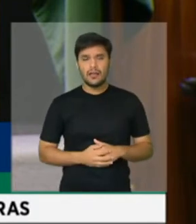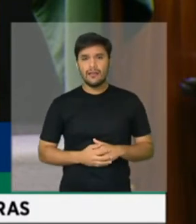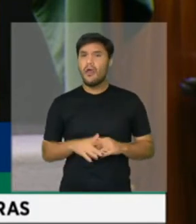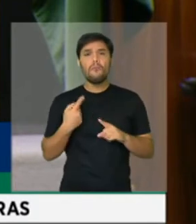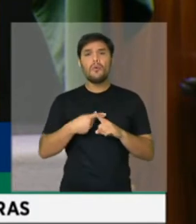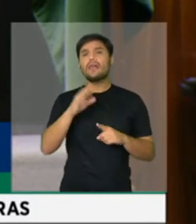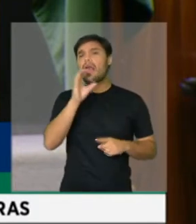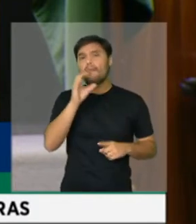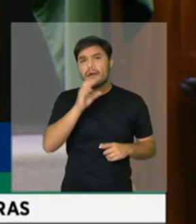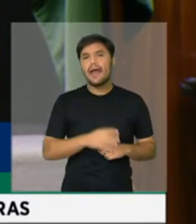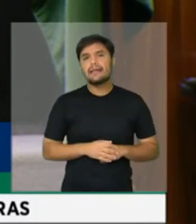SECO AQUI... UMA MEDIDA PROVISÓRIA PARA ENTREGAR ESSA